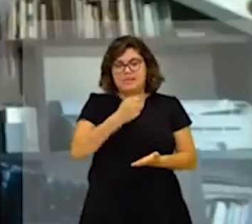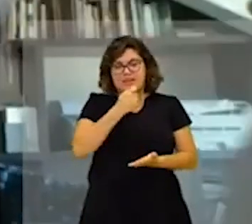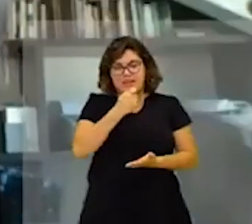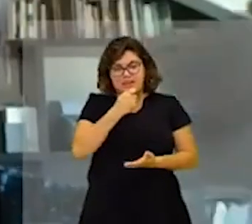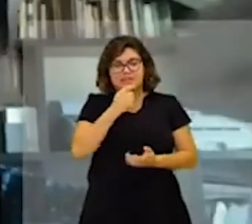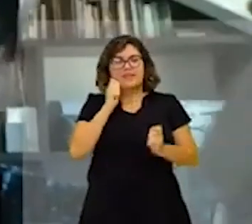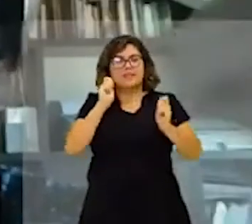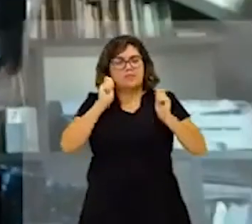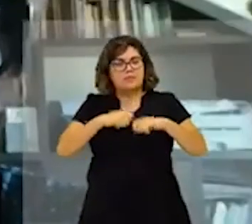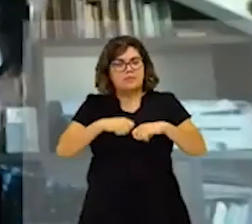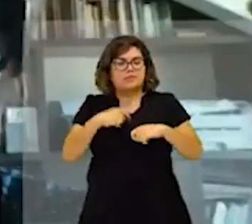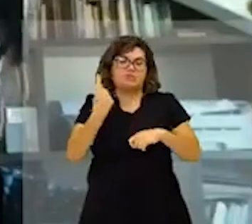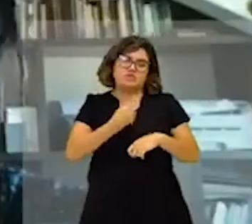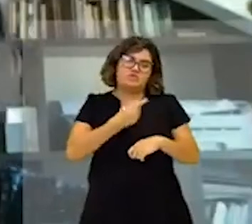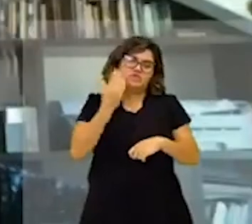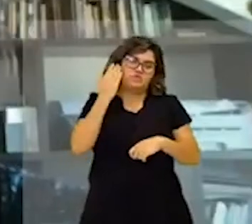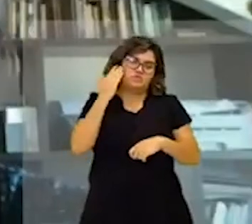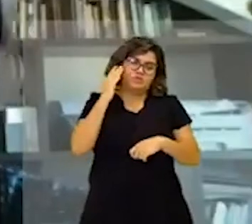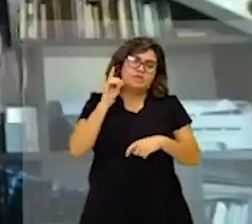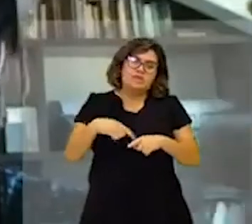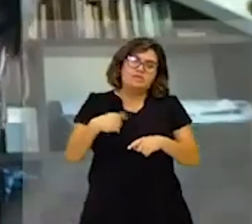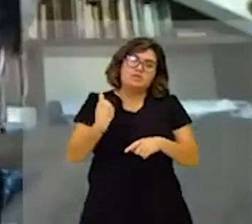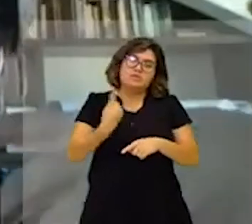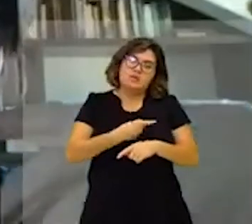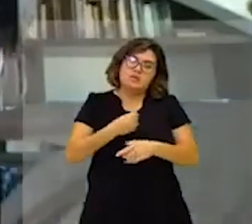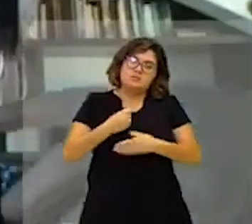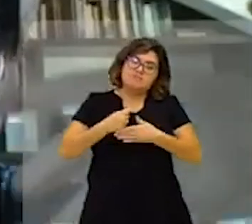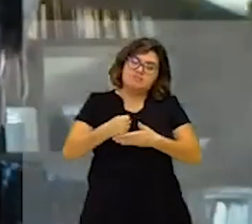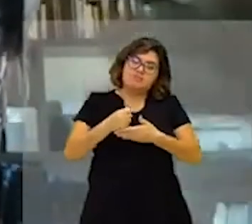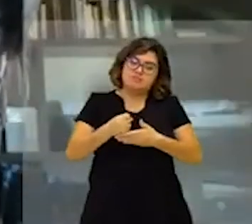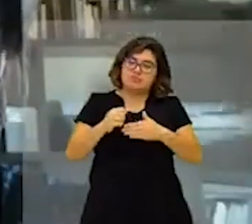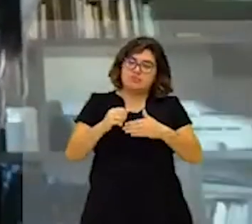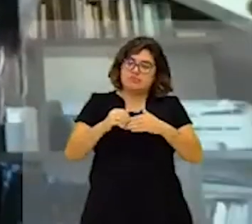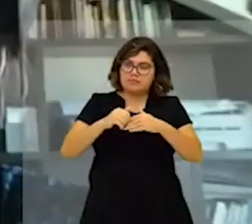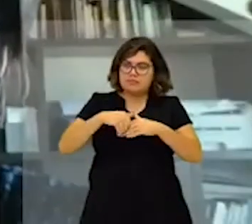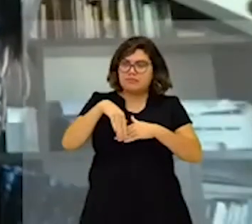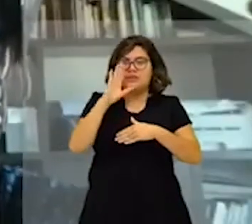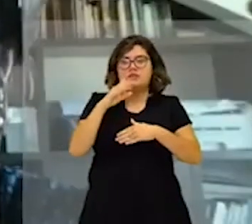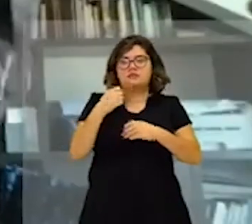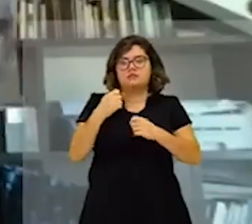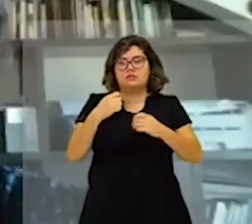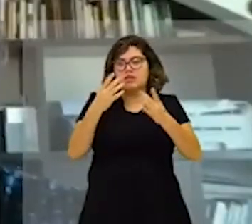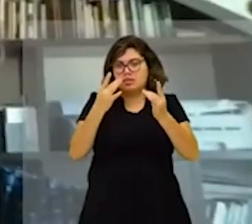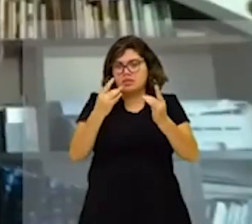nós entendemos é essa nossa contribuição maior e deve ser incorporada na variação que sistema